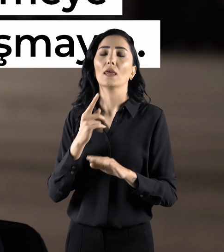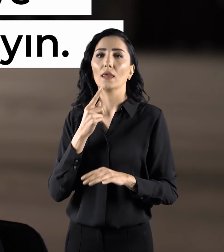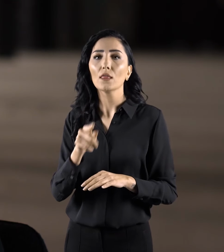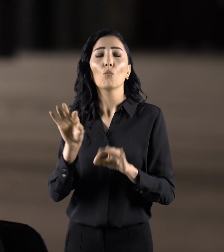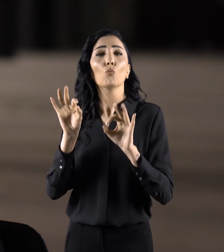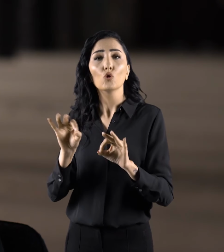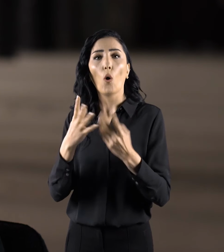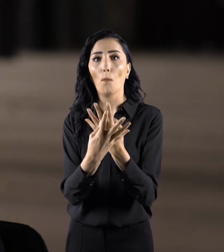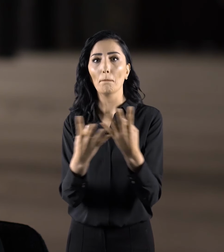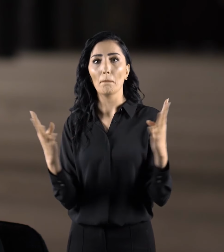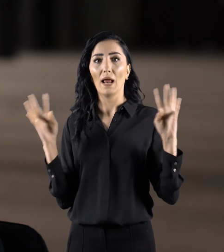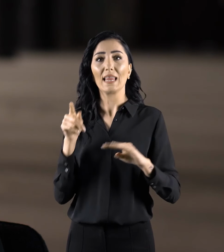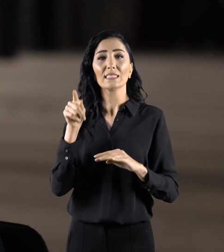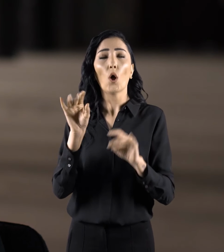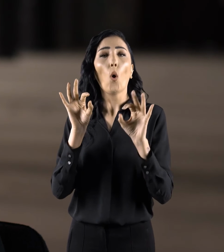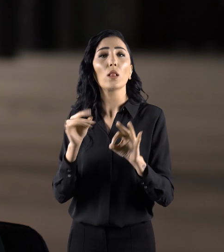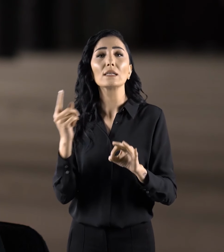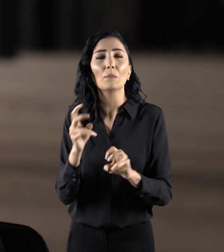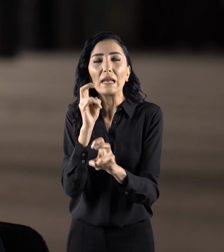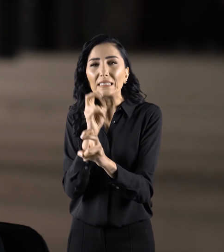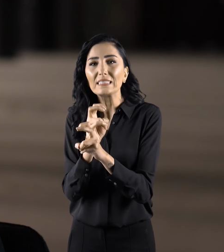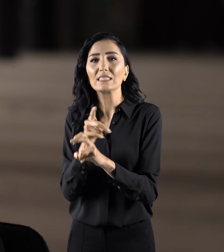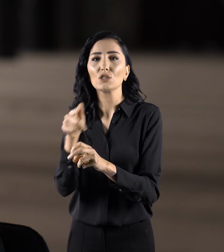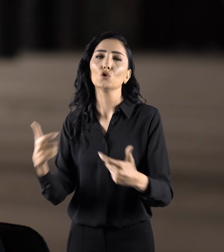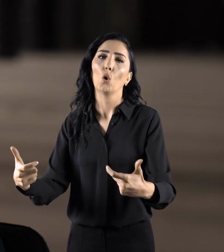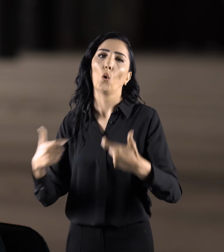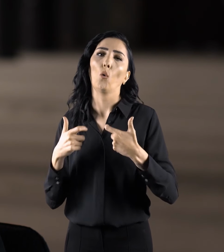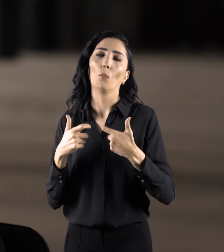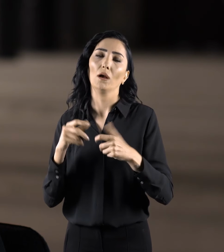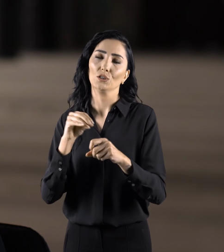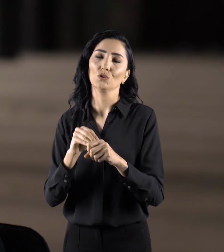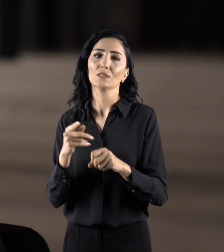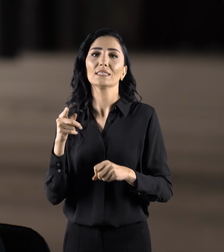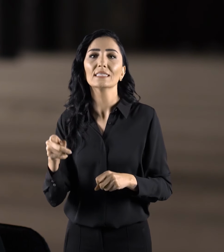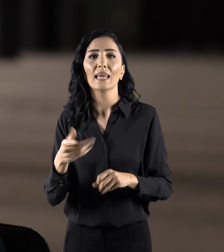Mutlaka o barikatlar sizi olası bir risk durumundan korumak için kurulmuştur.